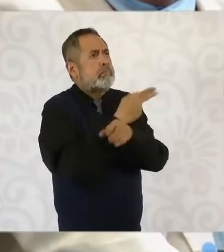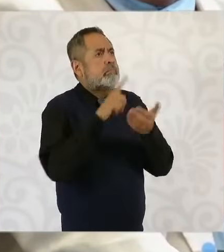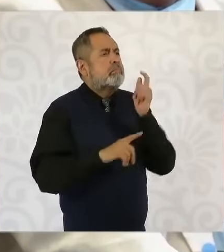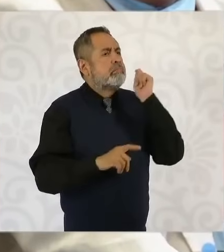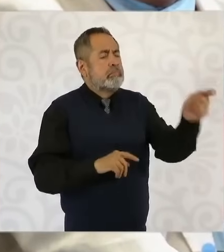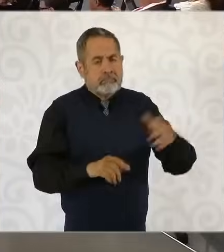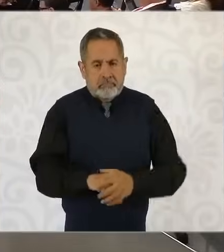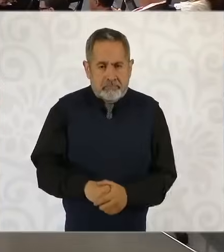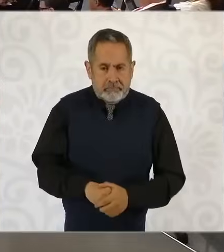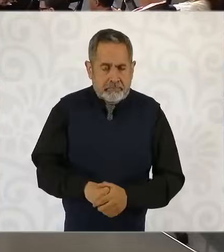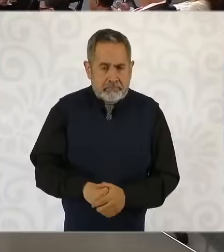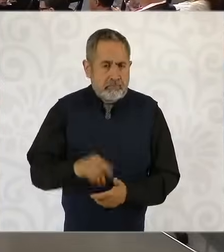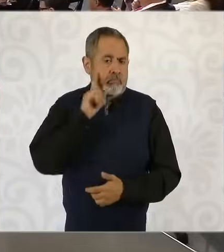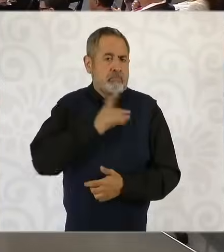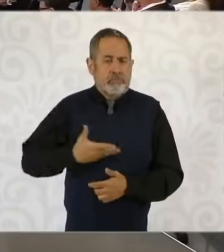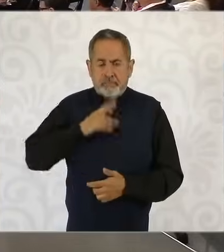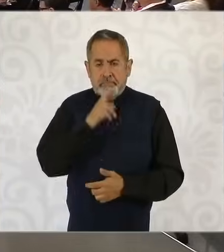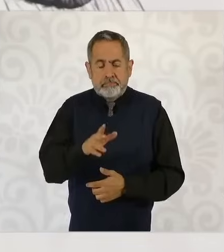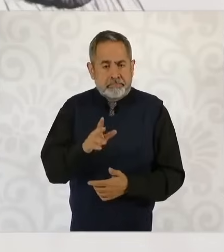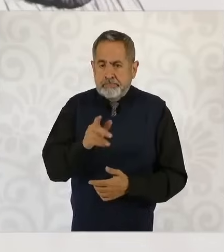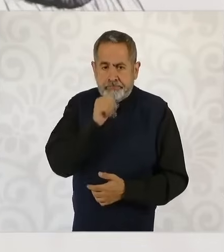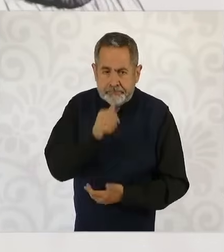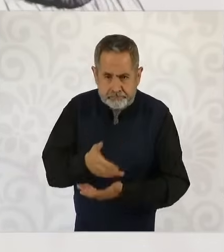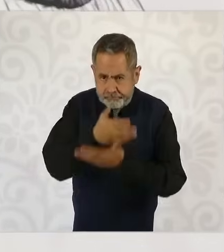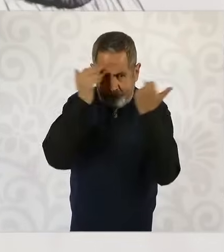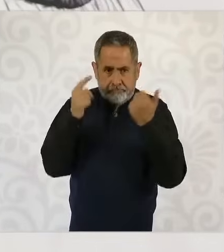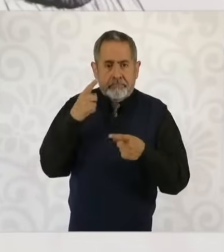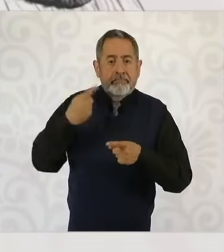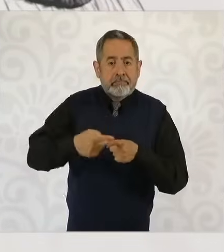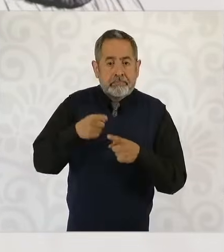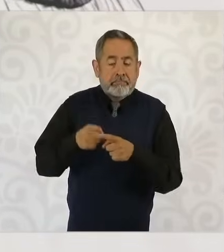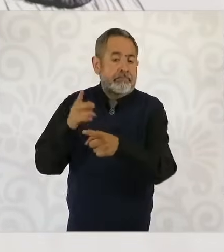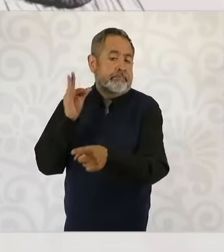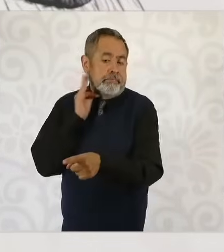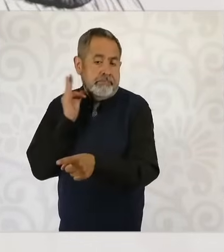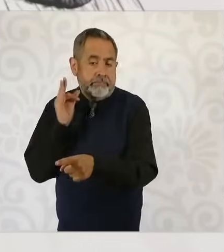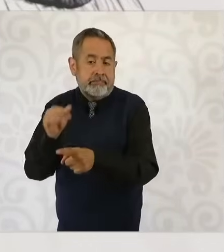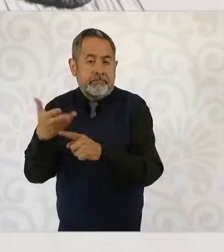primero no sabemos qué acuerdo quién lo tiene que solicitar la Fiscalía General